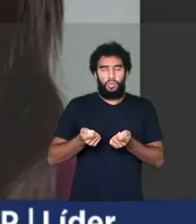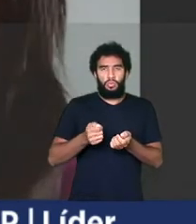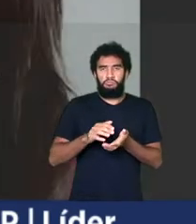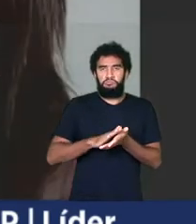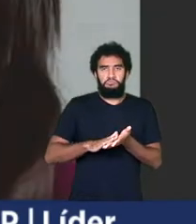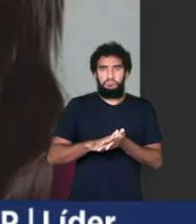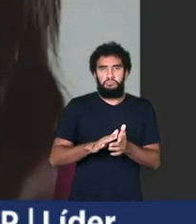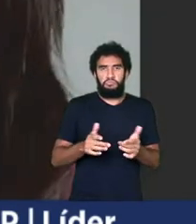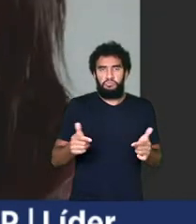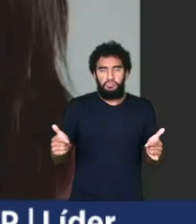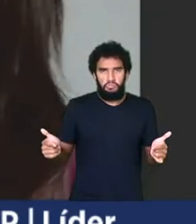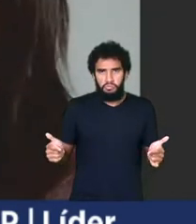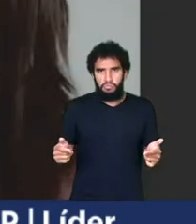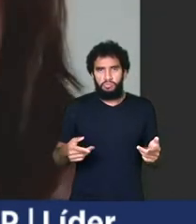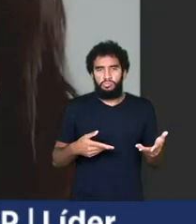ISSO É MELHOR DO QUE TER ESSE